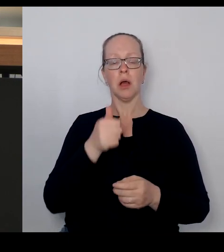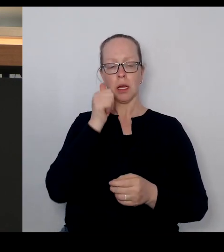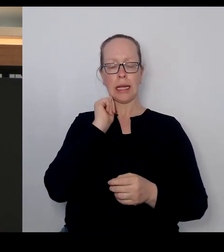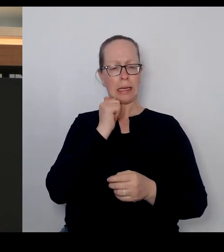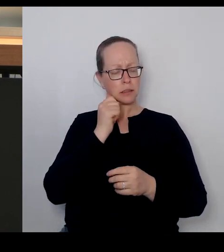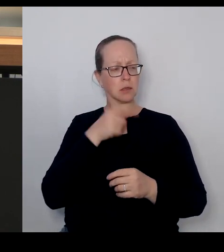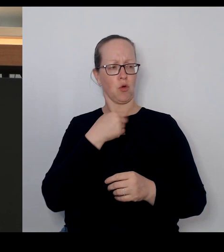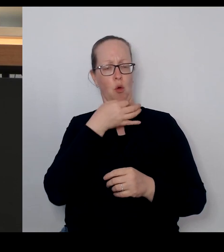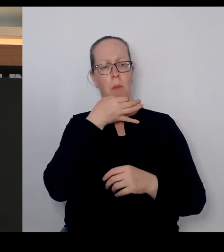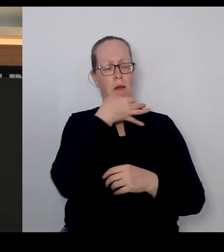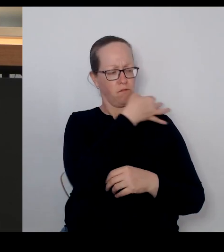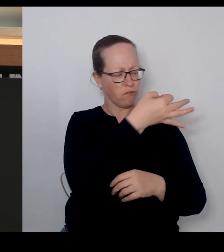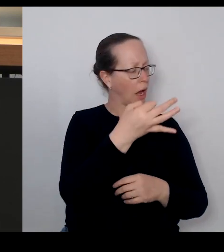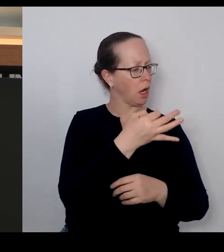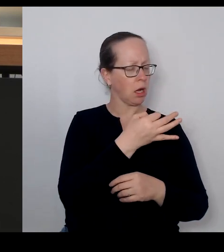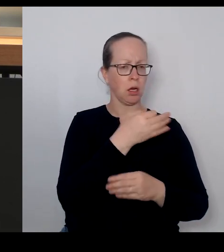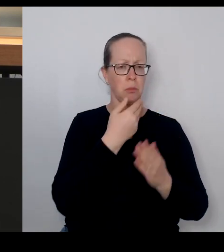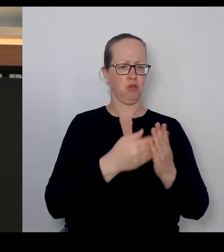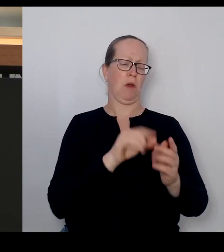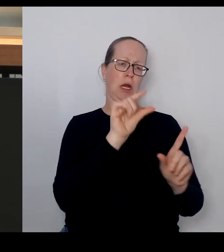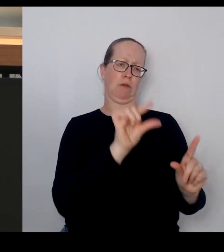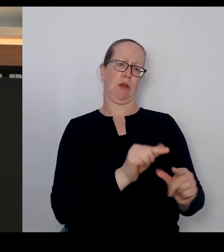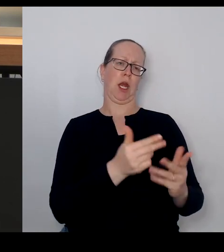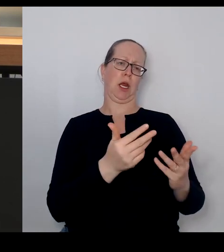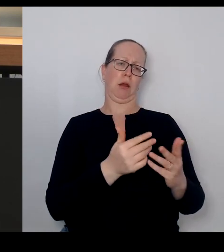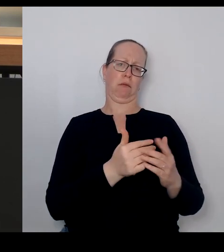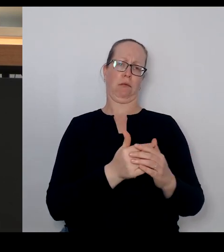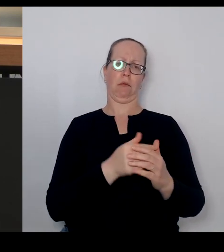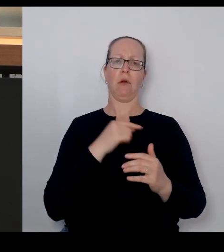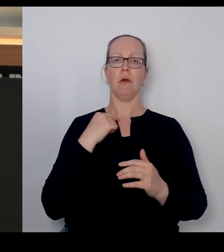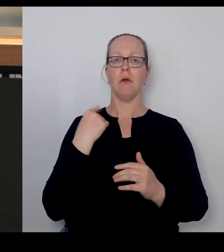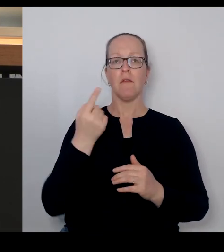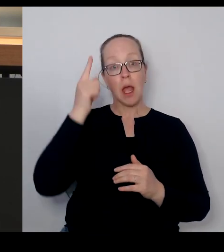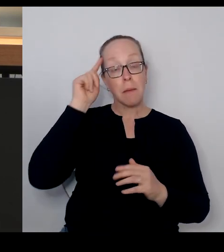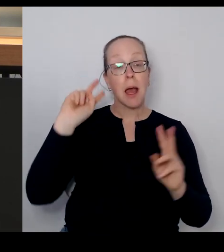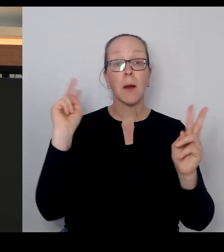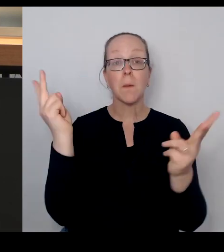wollen saubere Schulen in Berlin. Das wollen wir doch alle. Wir wollen nichts anderes.